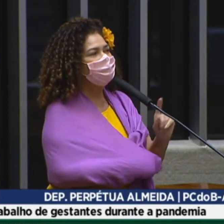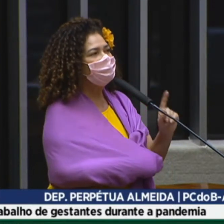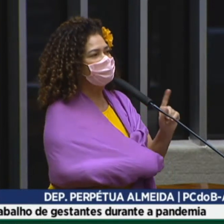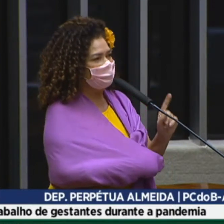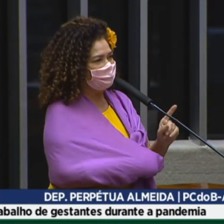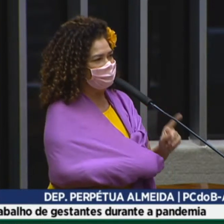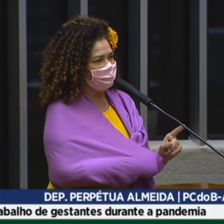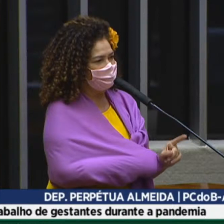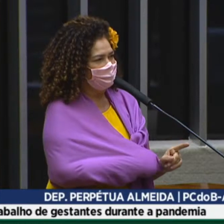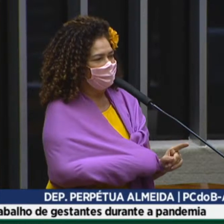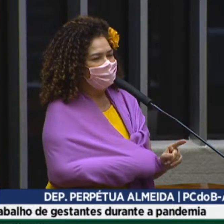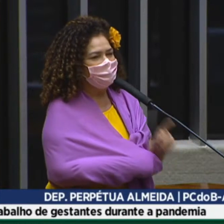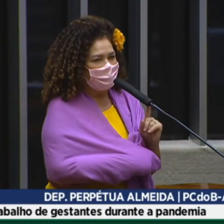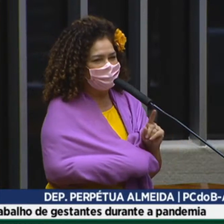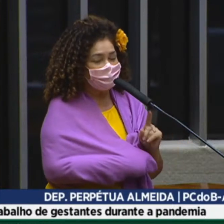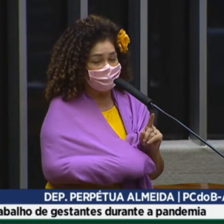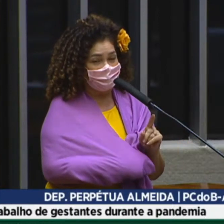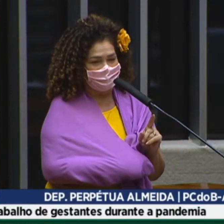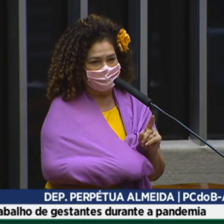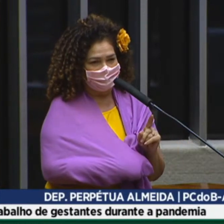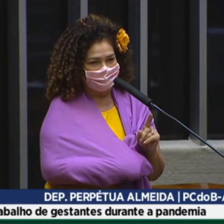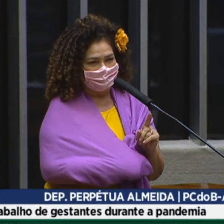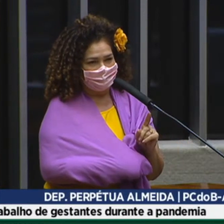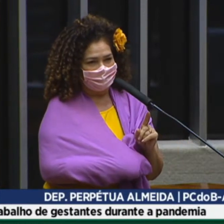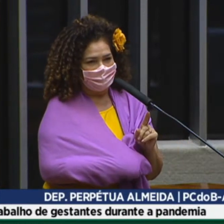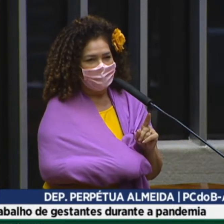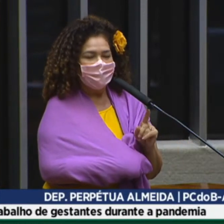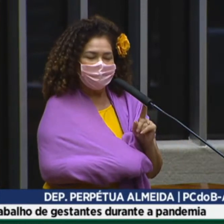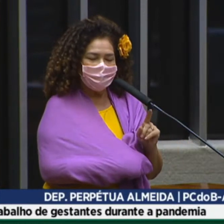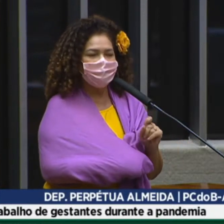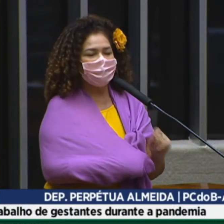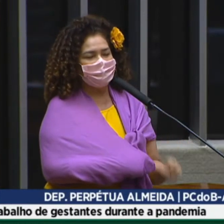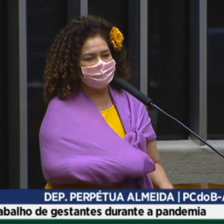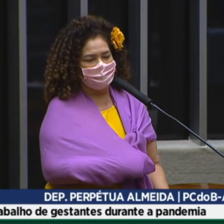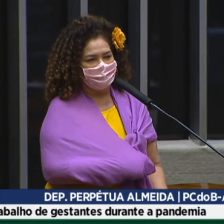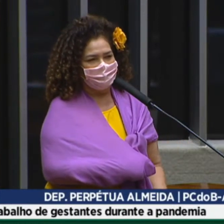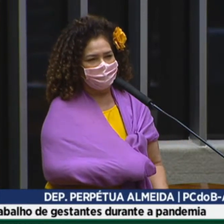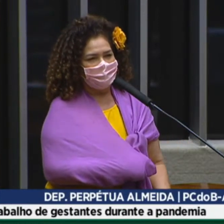BRASIL TEM UMA CLT, E ELA. [INTERMITÊNCIA DE ÁUDIO] SEGUNDA QUESTÃO, O DESEMPREGO